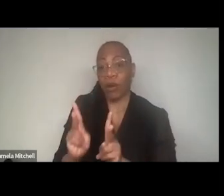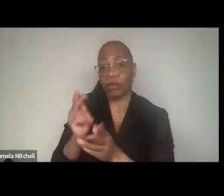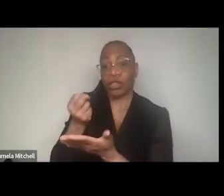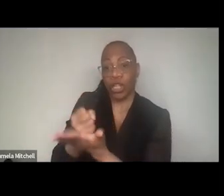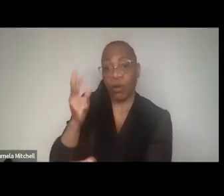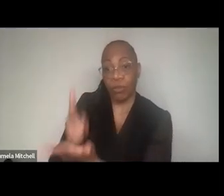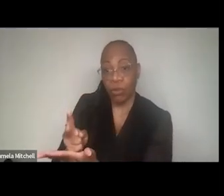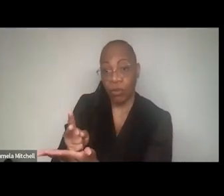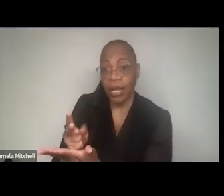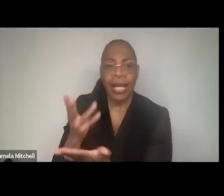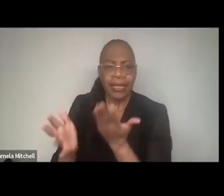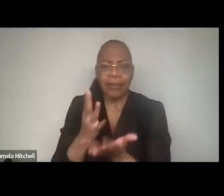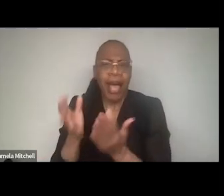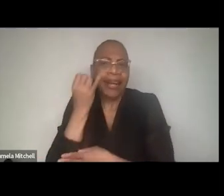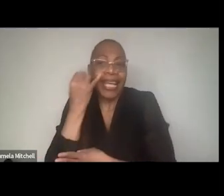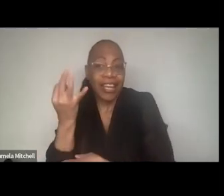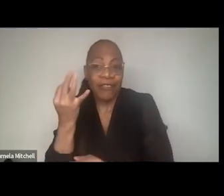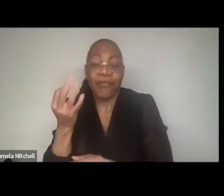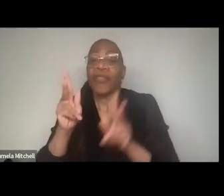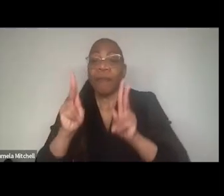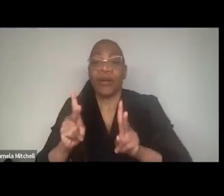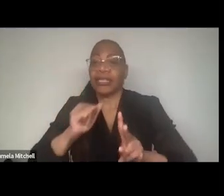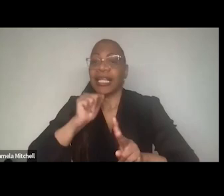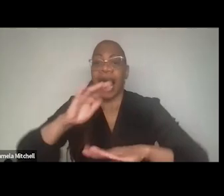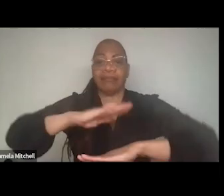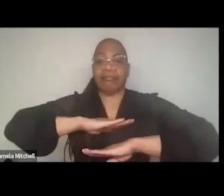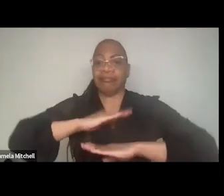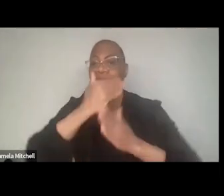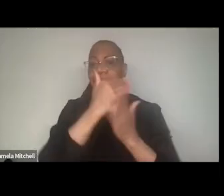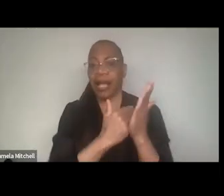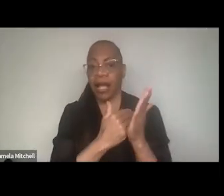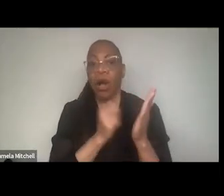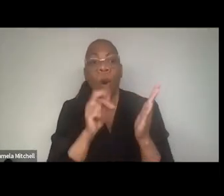que una persona cumple con un listado, y no quieren decir que una persona equivale a un listado.